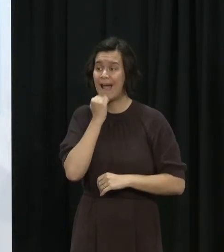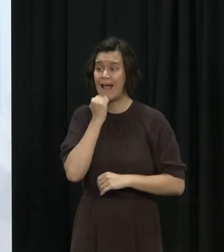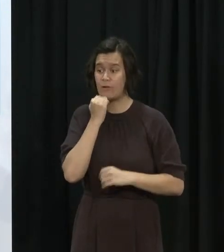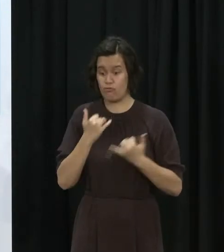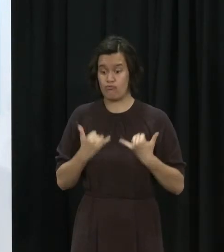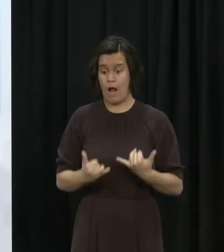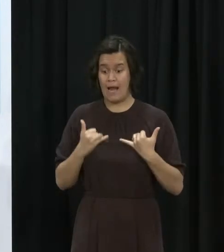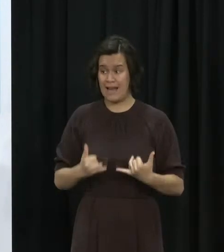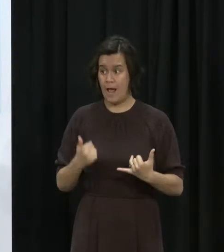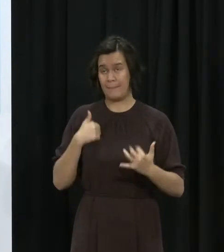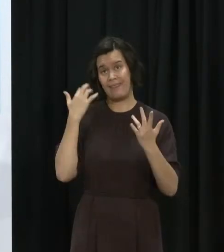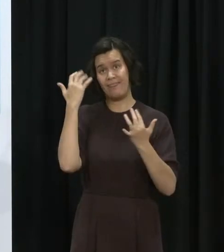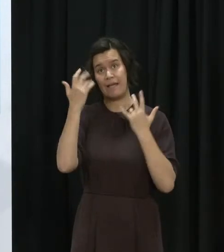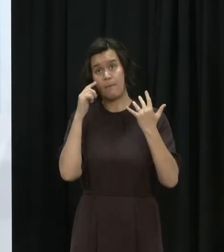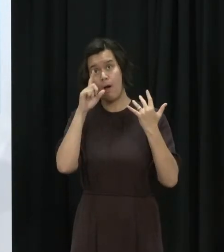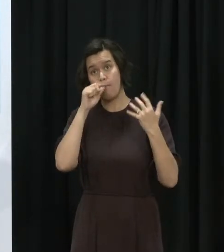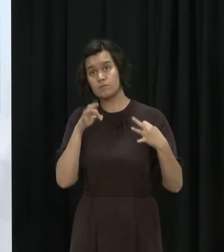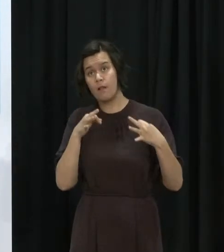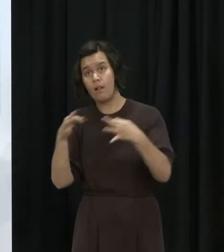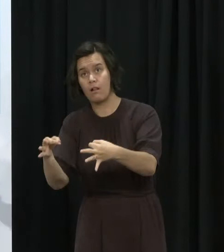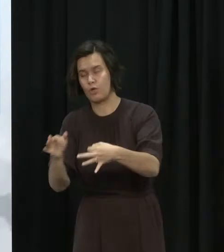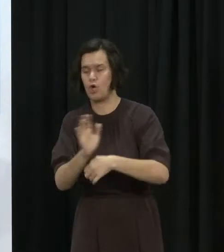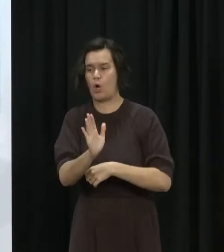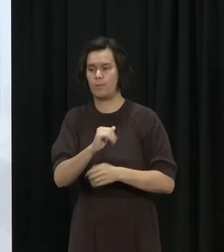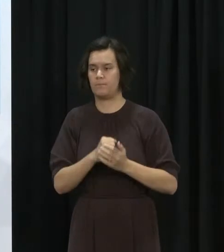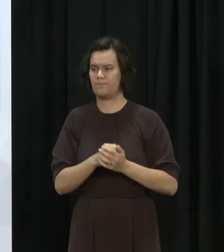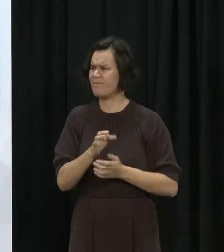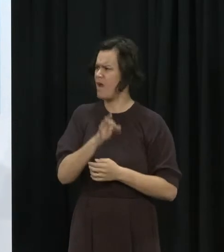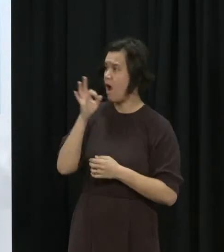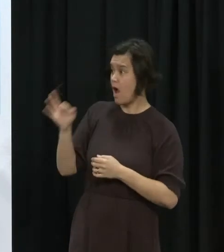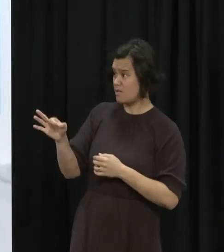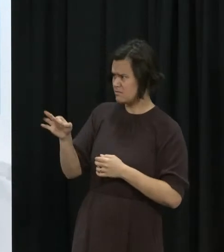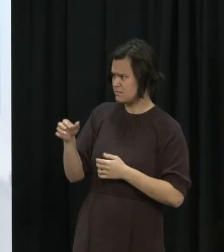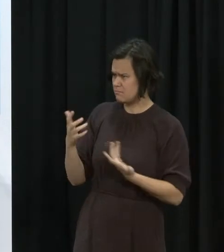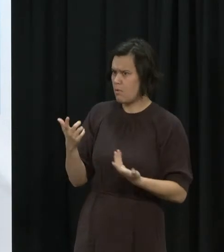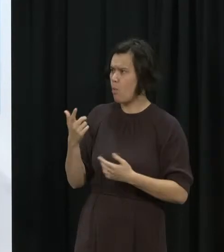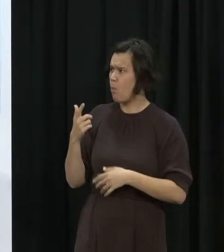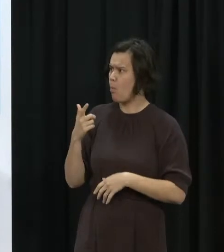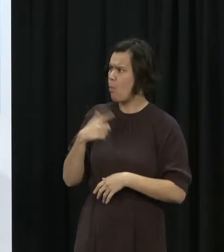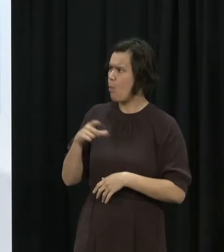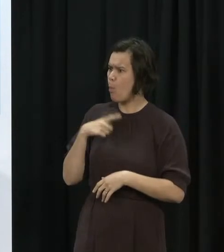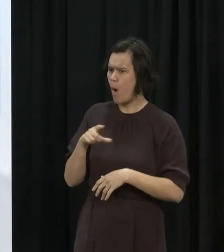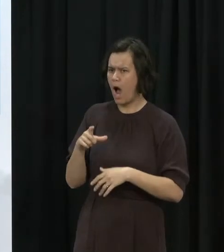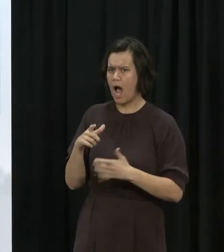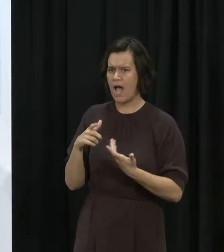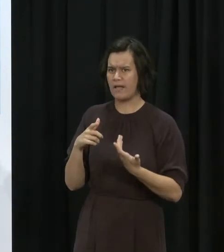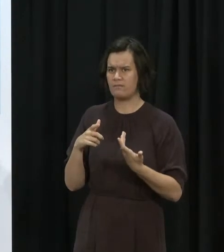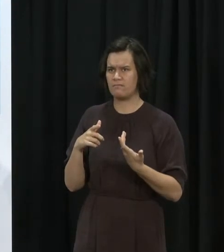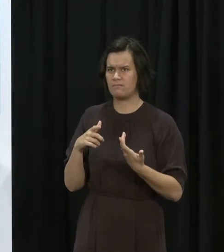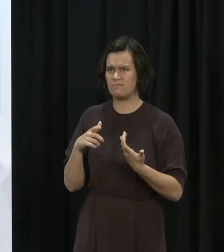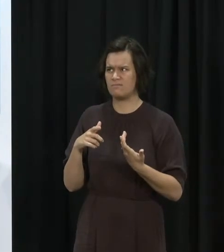maha ka taea e matou, he nui te wai kia rere i raro i te piriti hei te marama e whai ake nei i mua i te tiimata o te whakaaro nga huringa ki nga ra